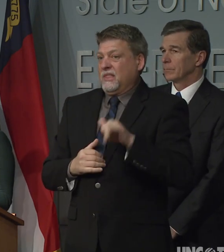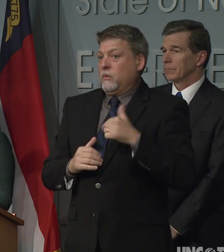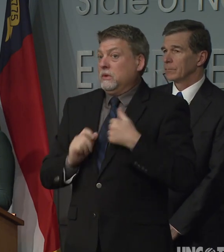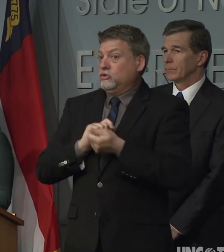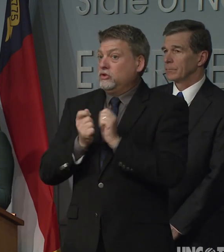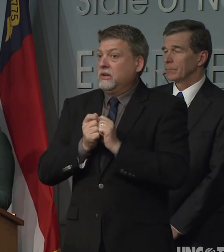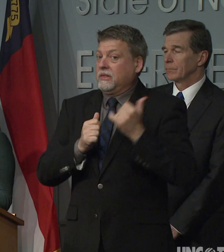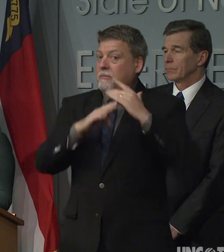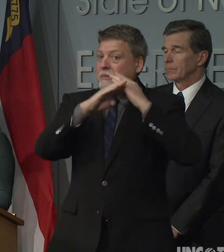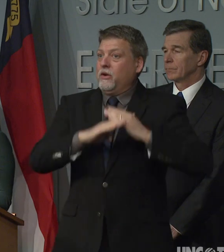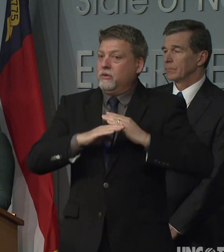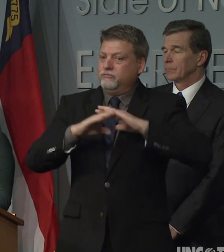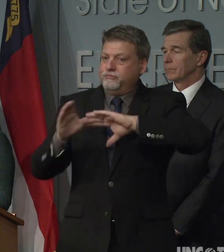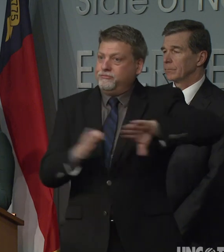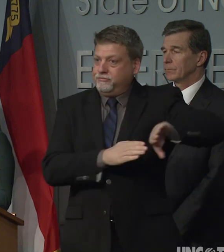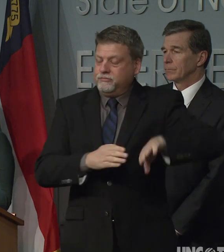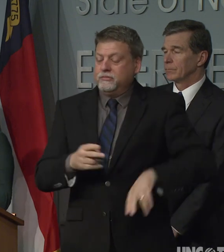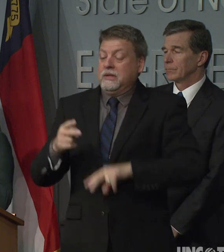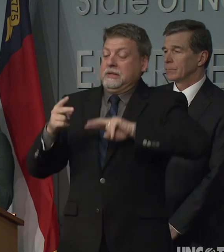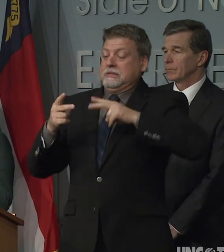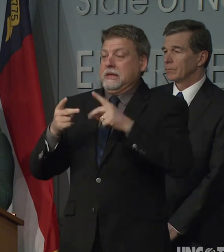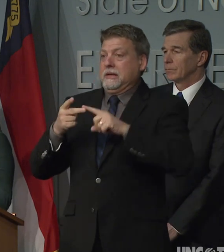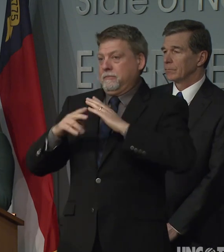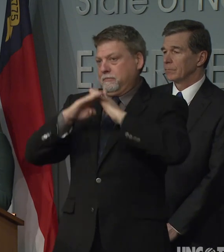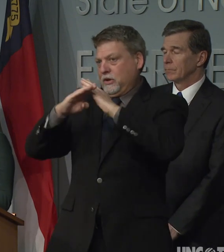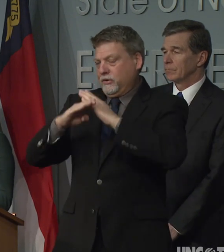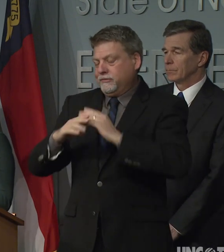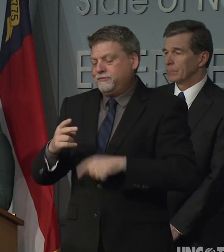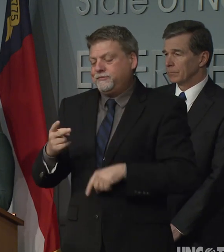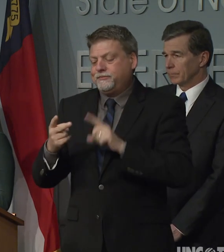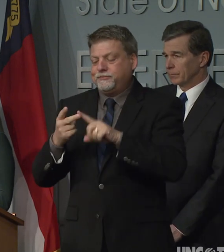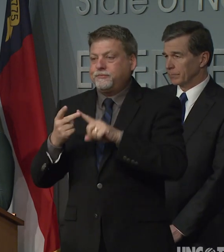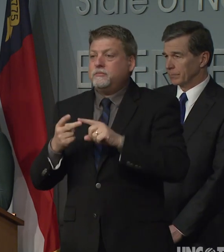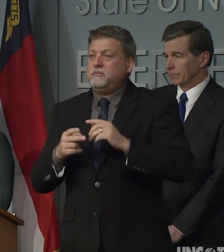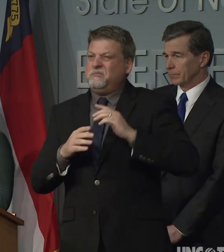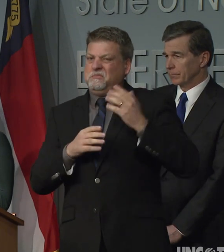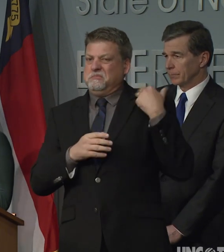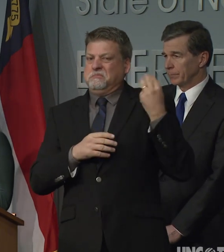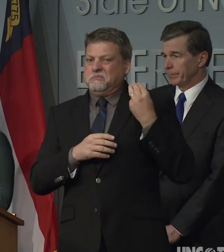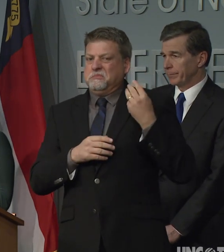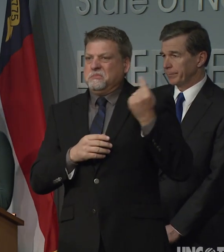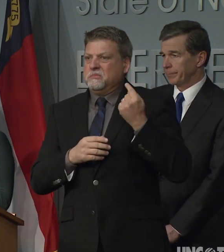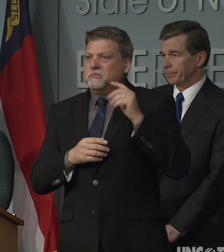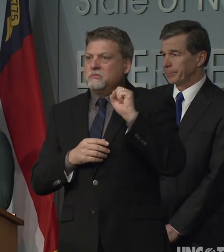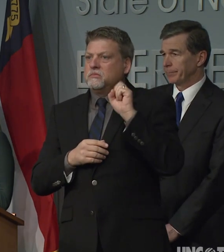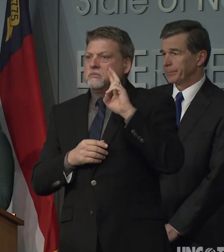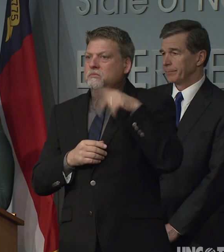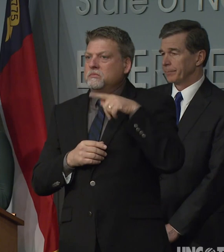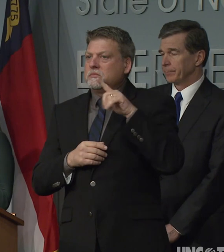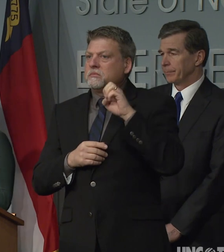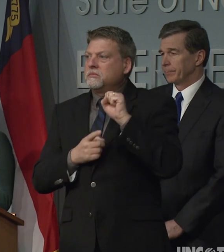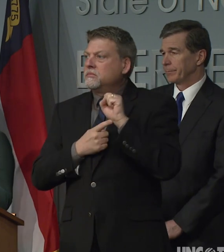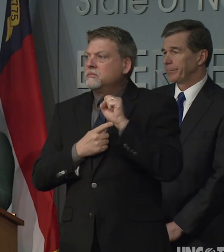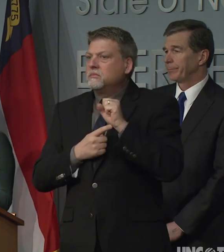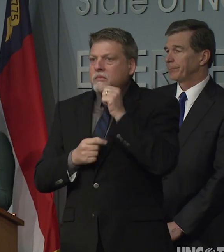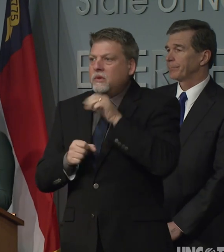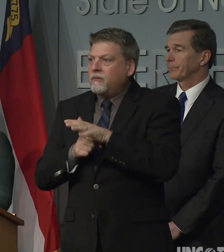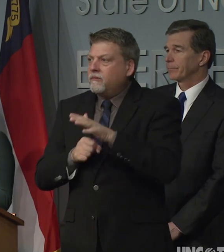de gripe. Segundo Carolina como los demás estados, como dijo el gobernador hemos tenido acceso limitado a las a los